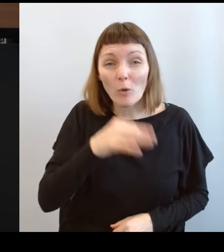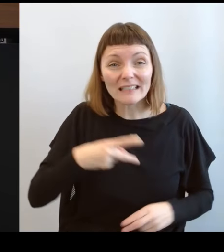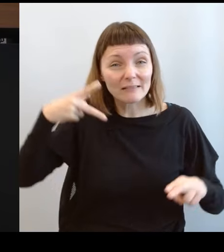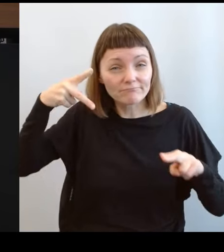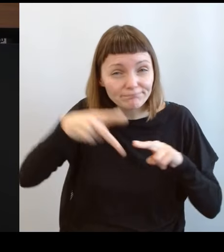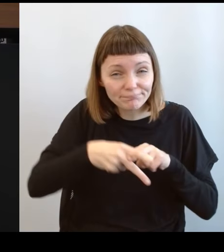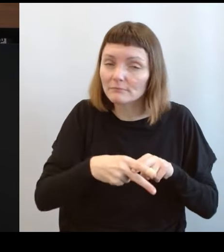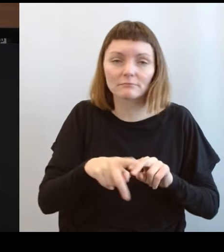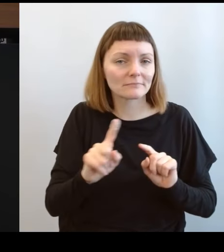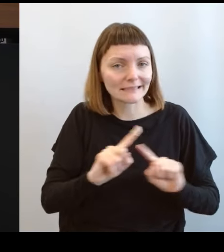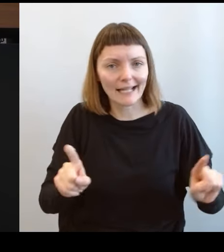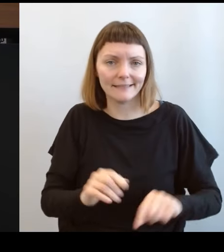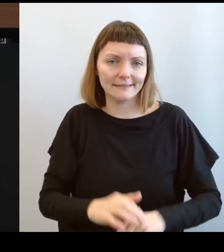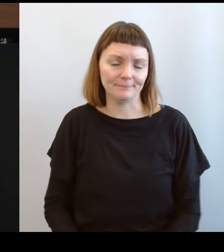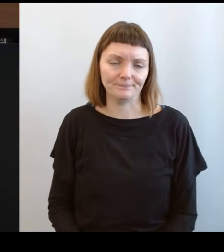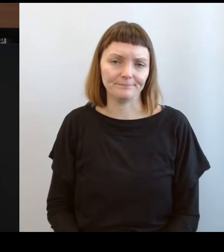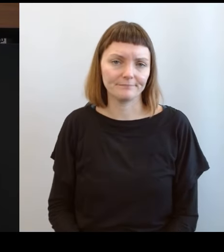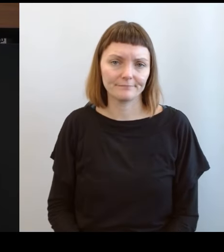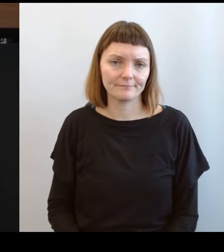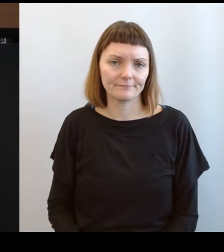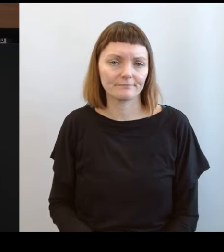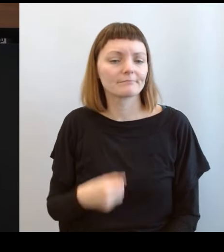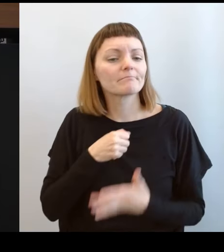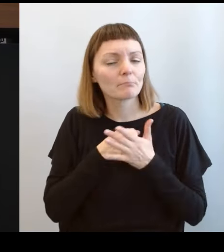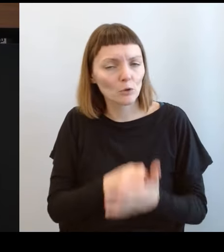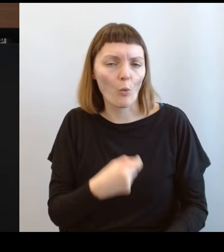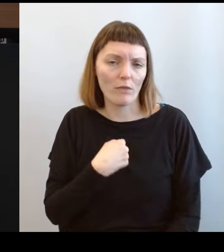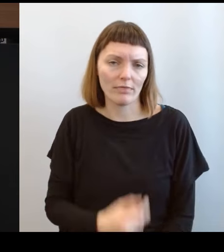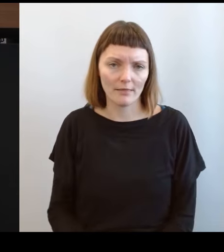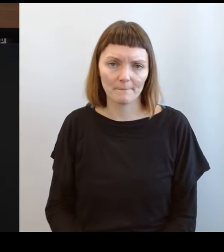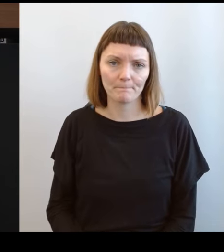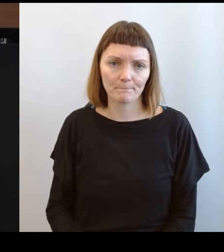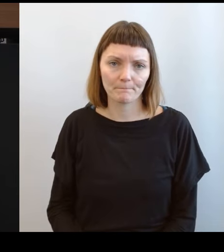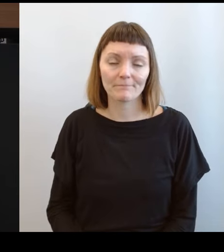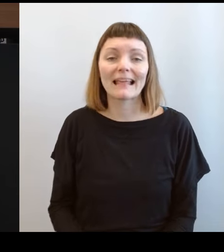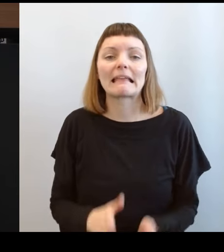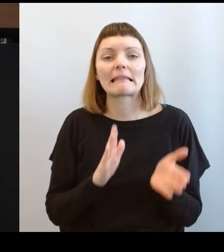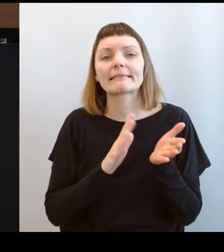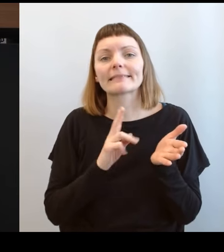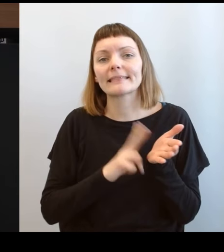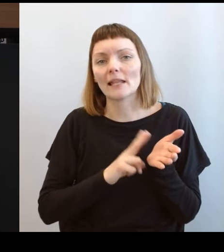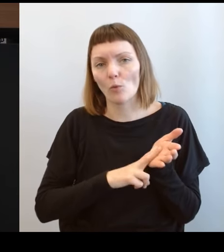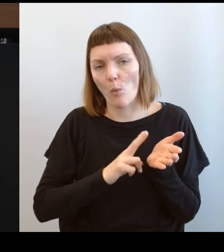Der Nettokaltmieten Index ist aus unserer Sicht der bessere Weg, um Indexmieten zu begrenzen. Und das ist auch der